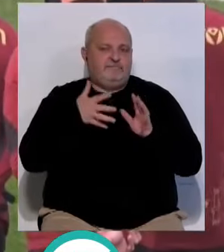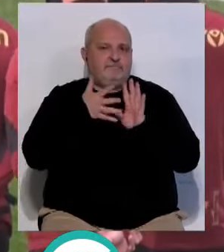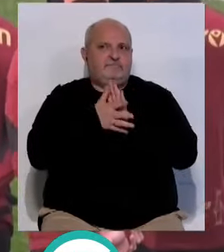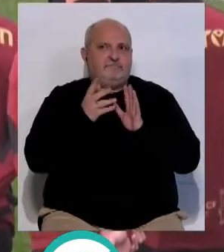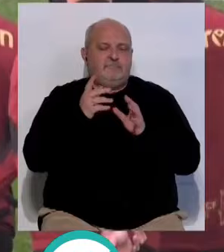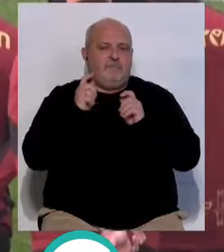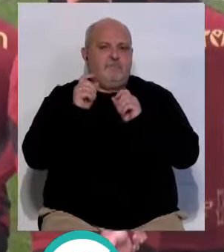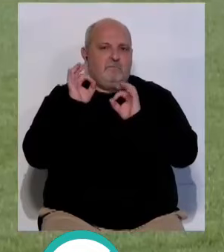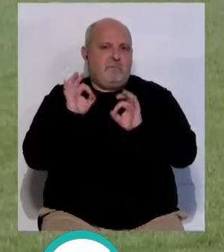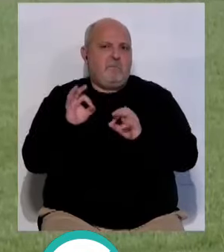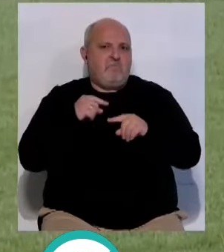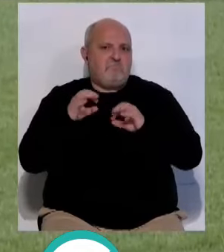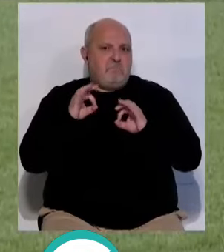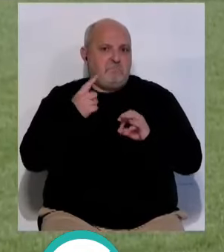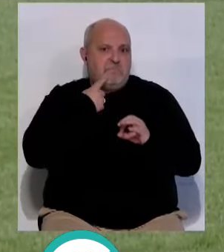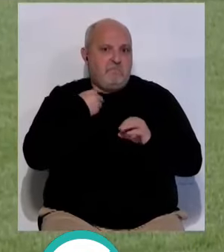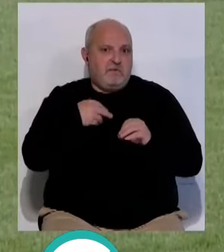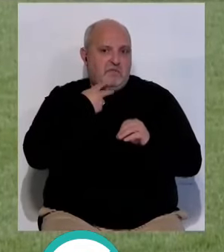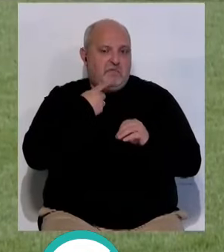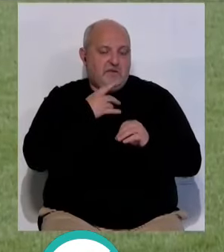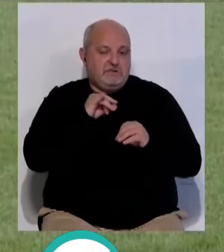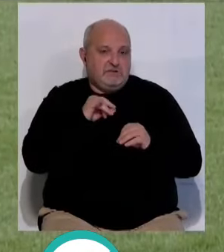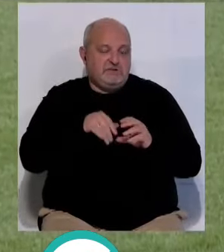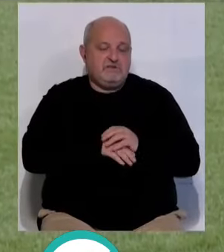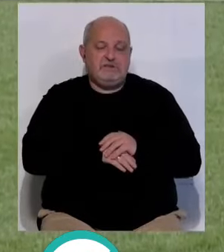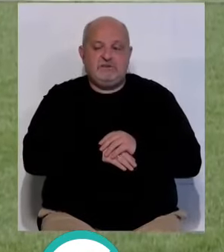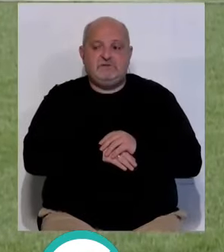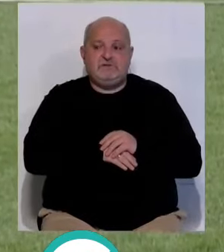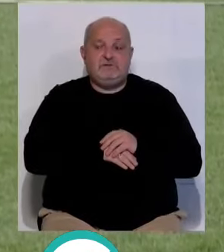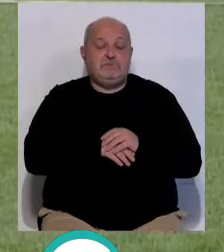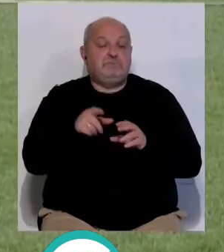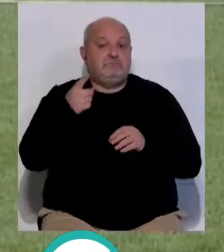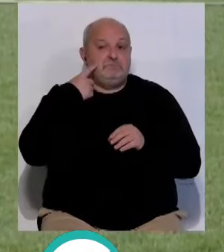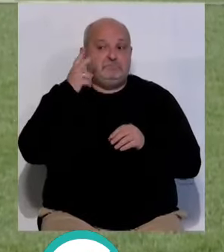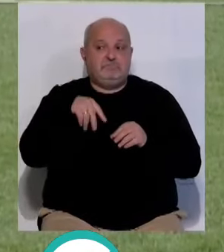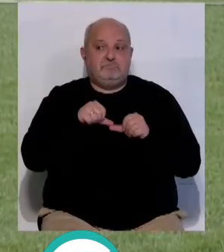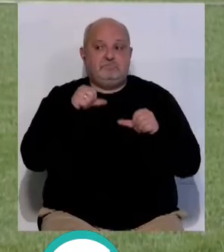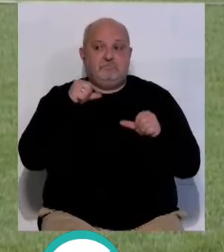al al técnico que yo sí que es cierto que que y además él mismo lo reconocía no en rueda de prensa